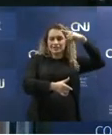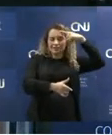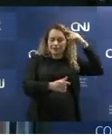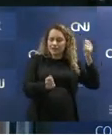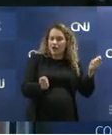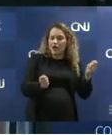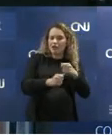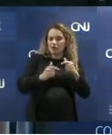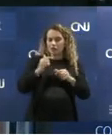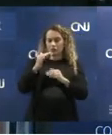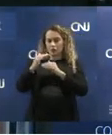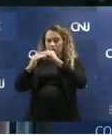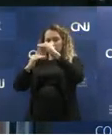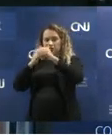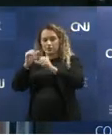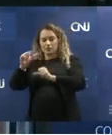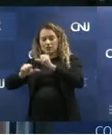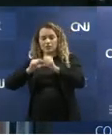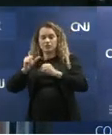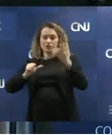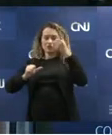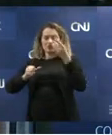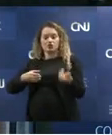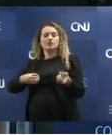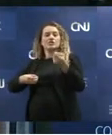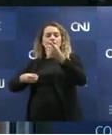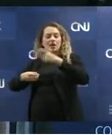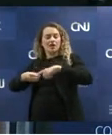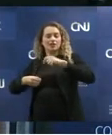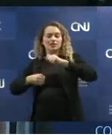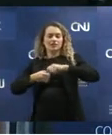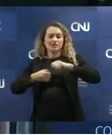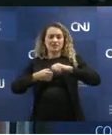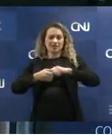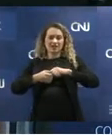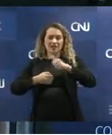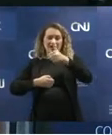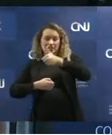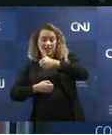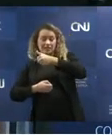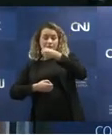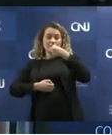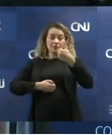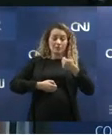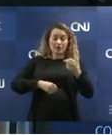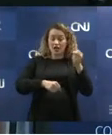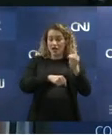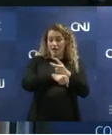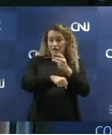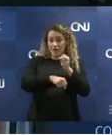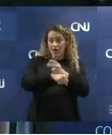quando um dia viesse a existir a décima primeira vaga do quinto constitucional do Tribunal de Justiça, ela certamente